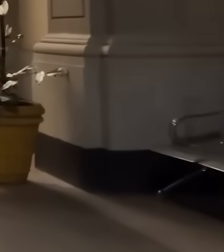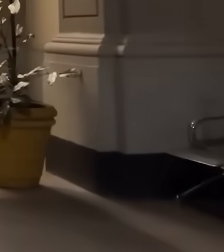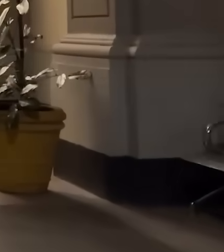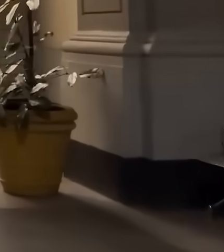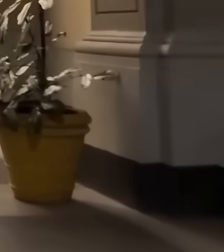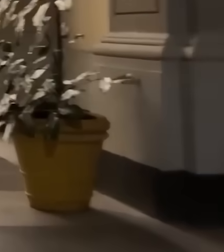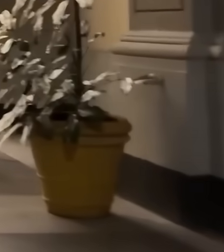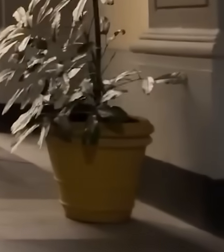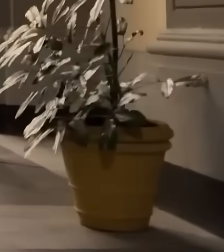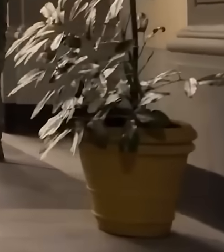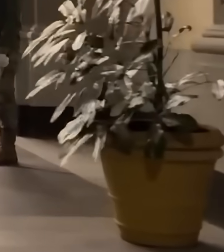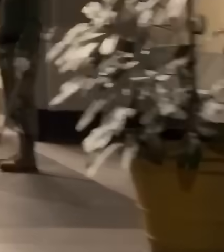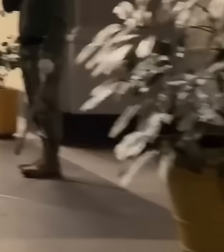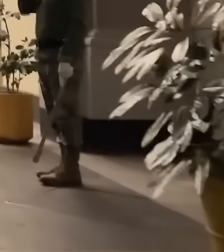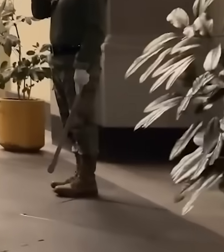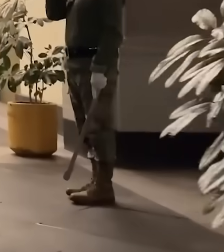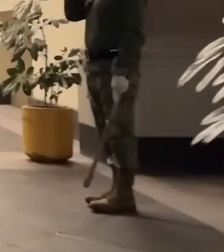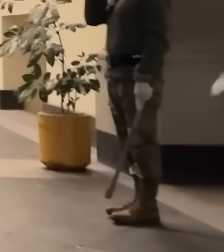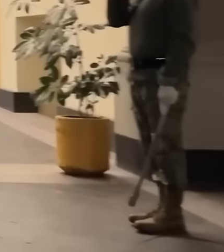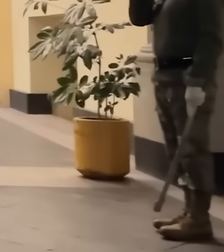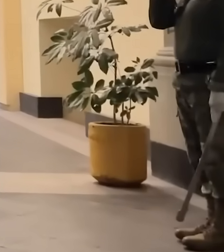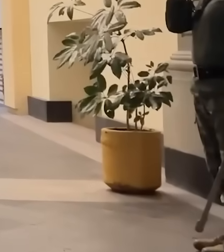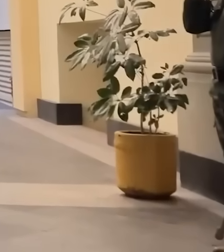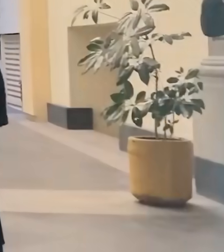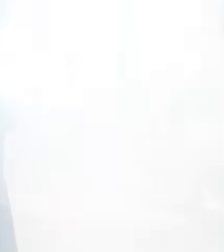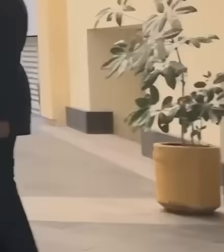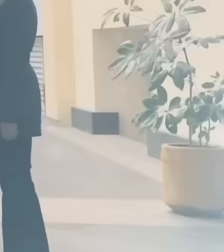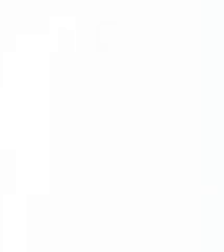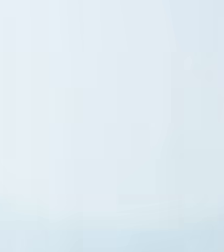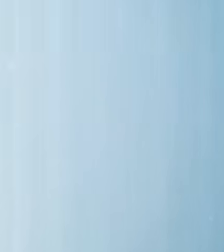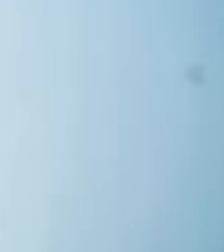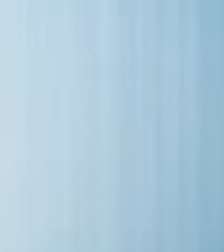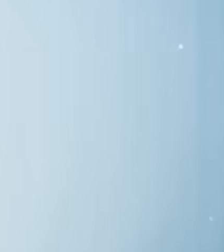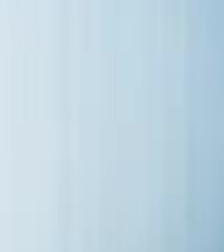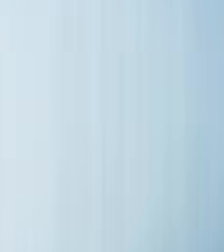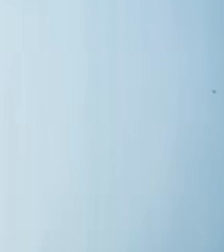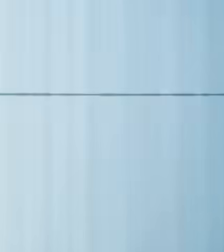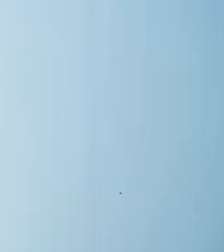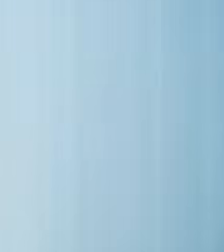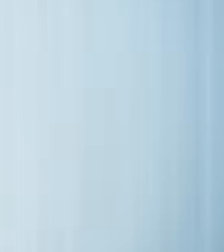En el salón de tesorería, la presidenta comentó que desde 2014 hubo una publicación de la